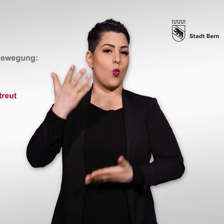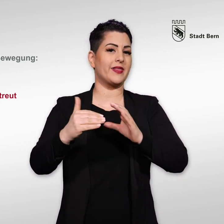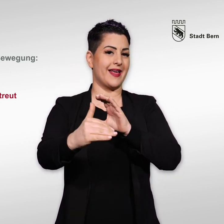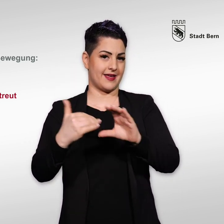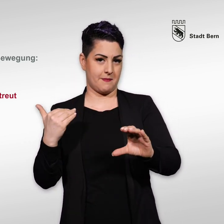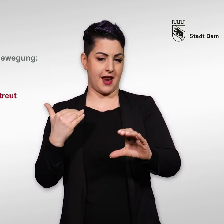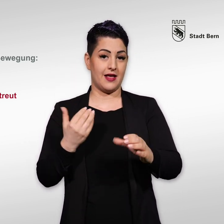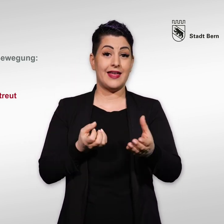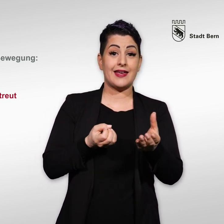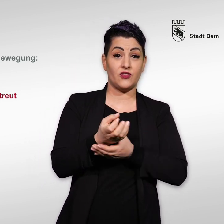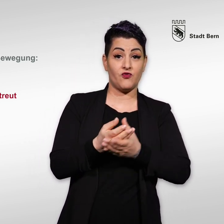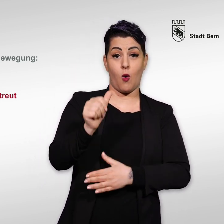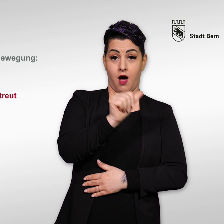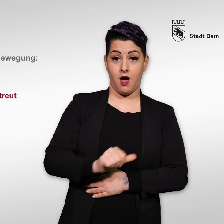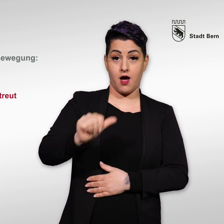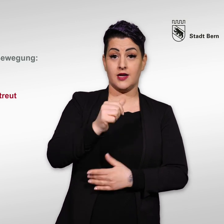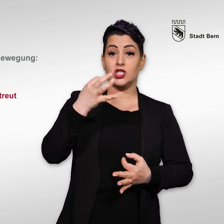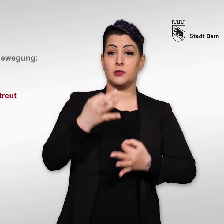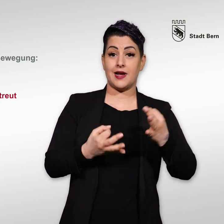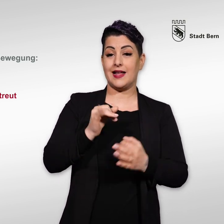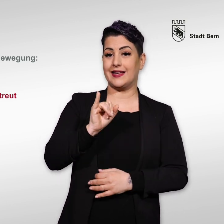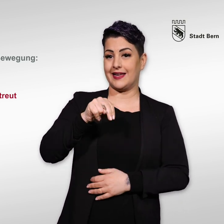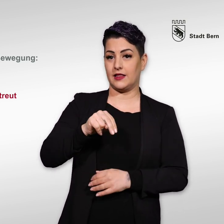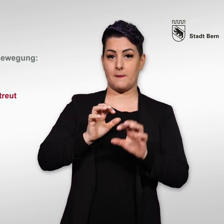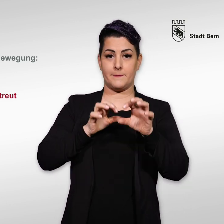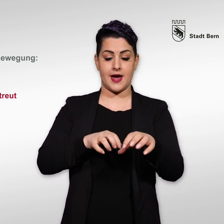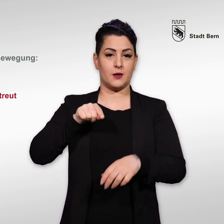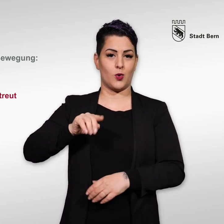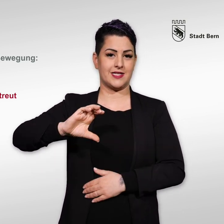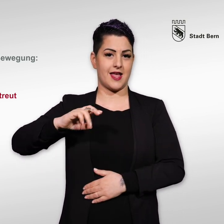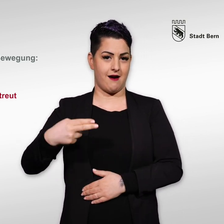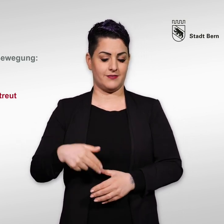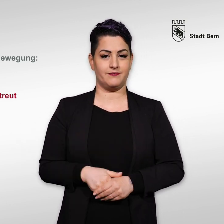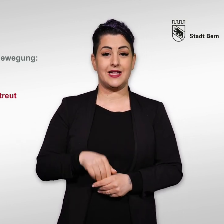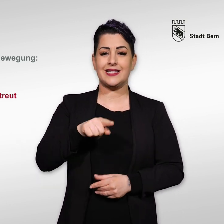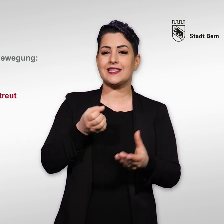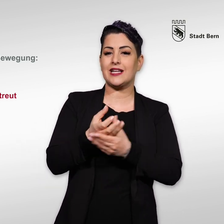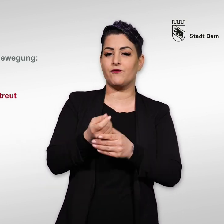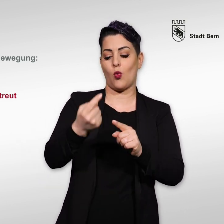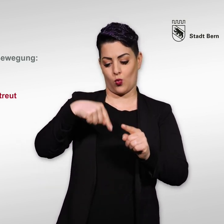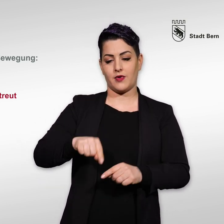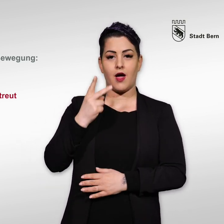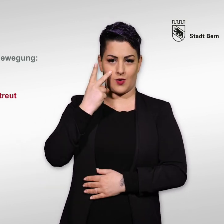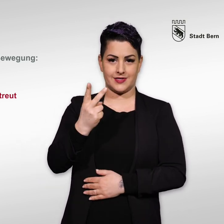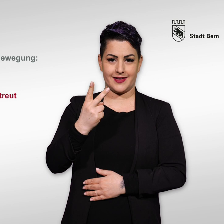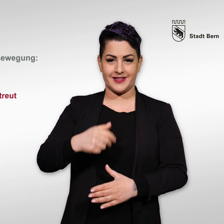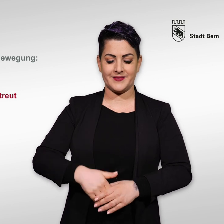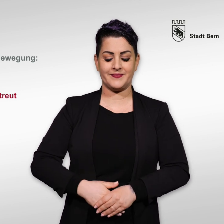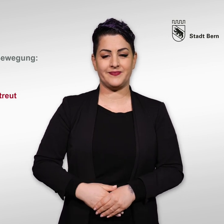oder per E-Mail: info@spieleninbern.ch. Diese Informationen finden Sie unter diesem Video.